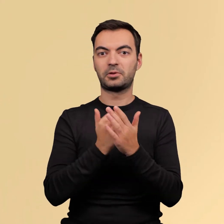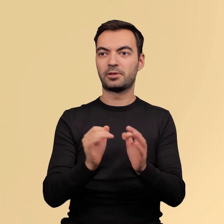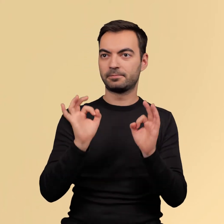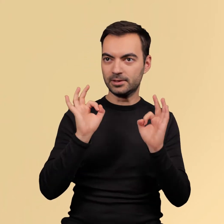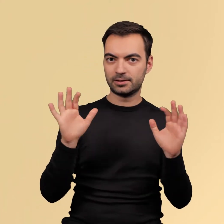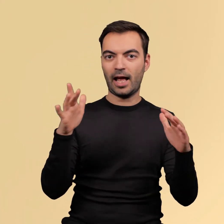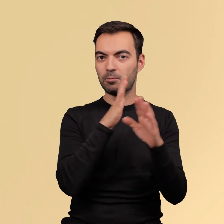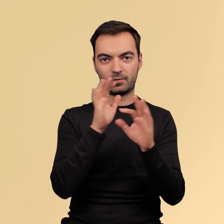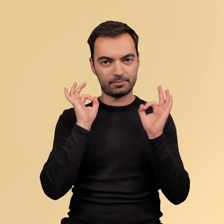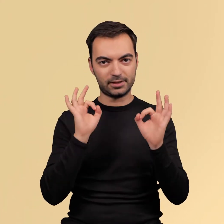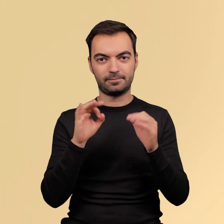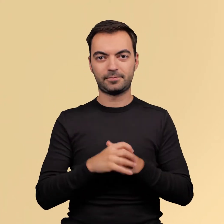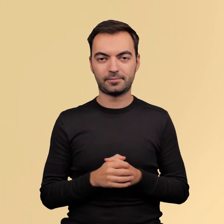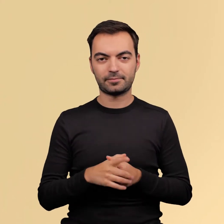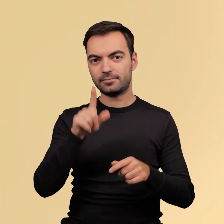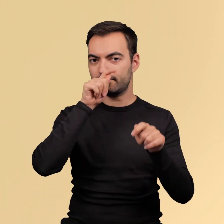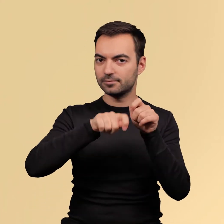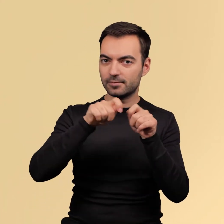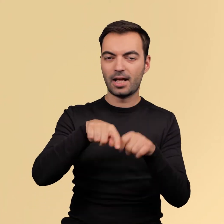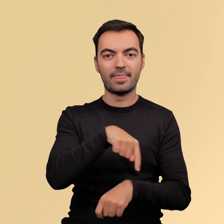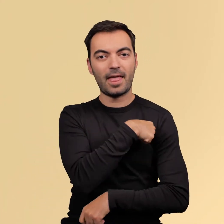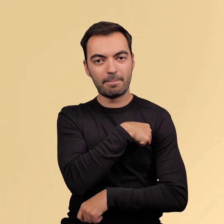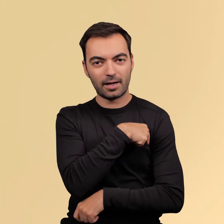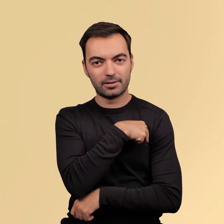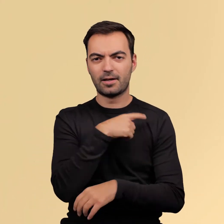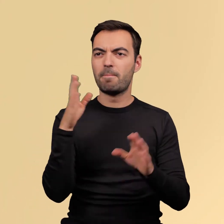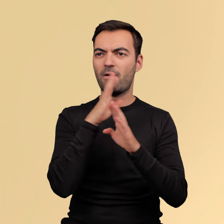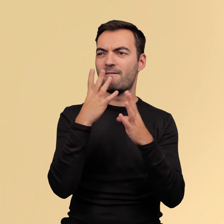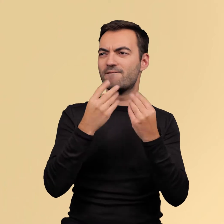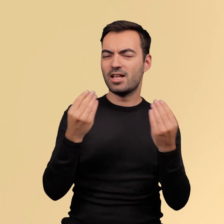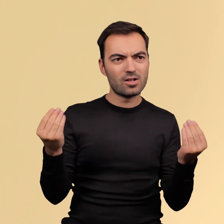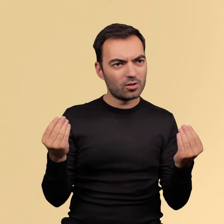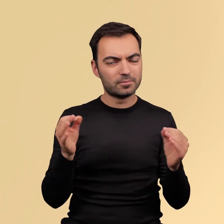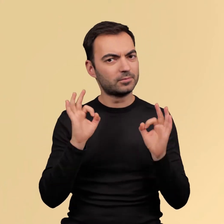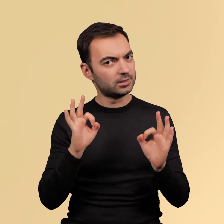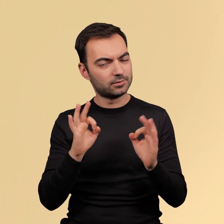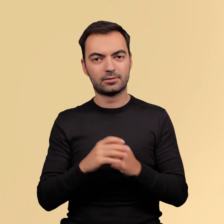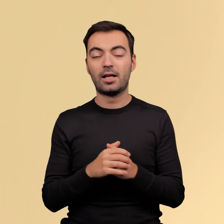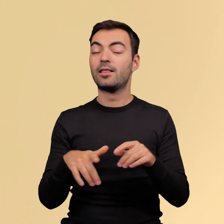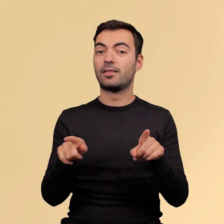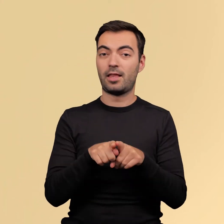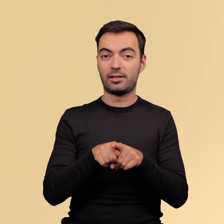i przebywały w korzystnych warunkach. Kontrolują temperaturę i wilgotność powietrza,